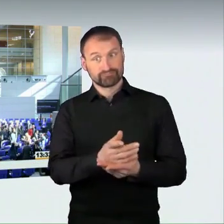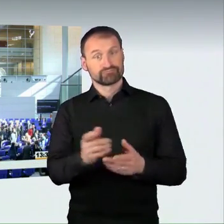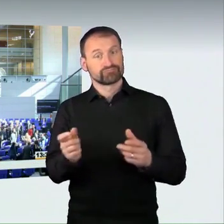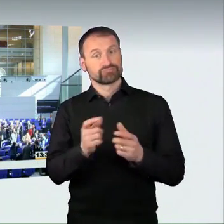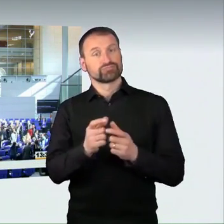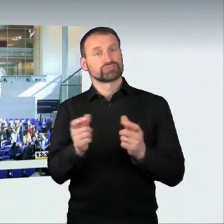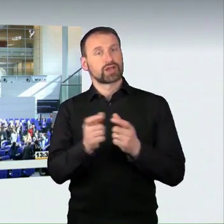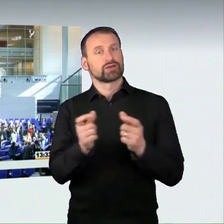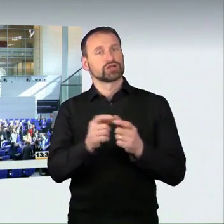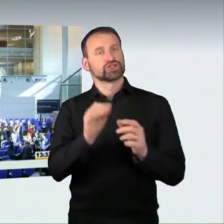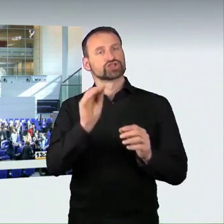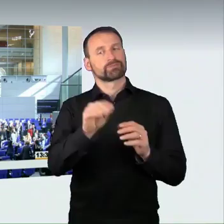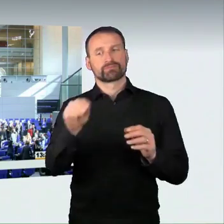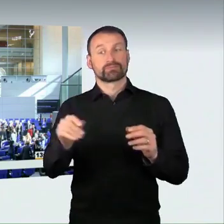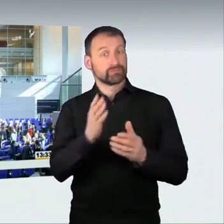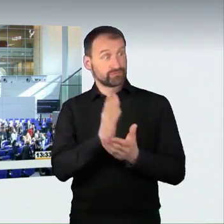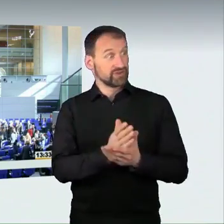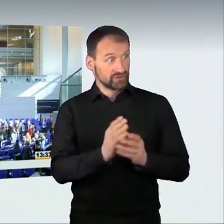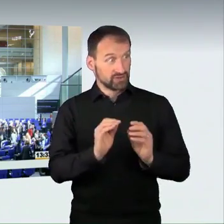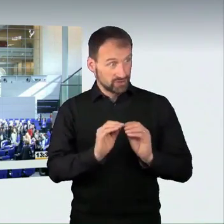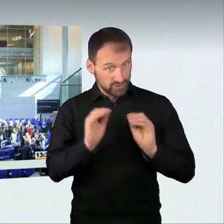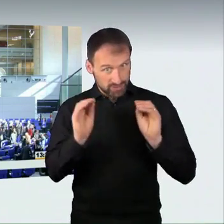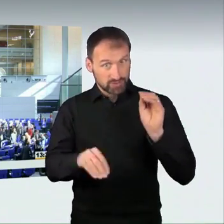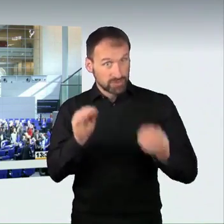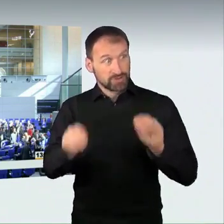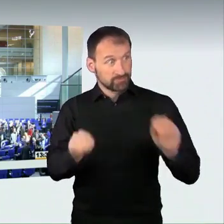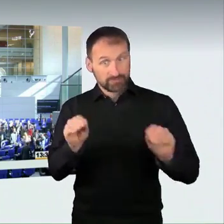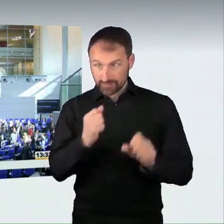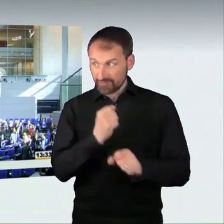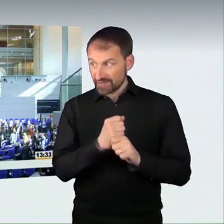Haben alle ihre Stimmkarte abgegeben?